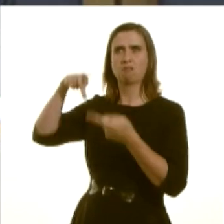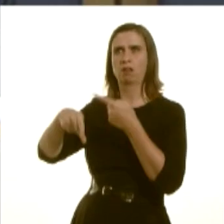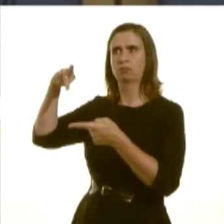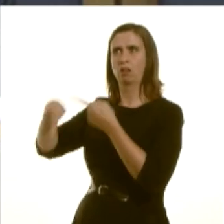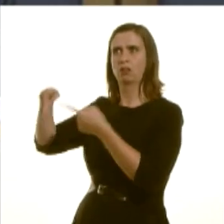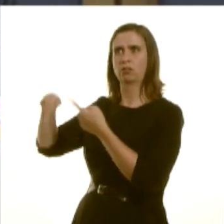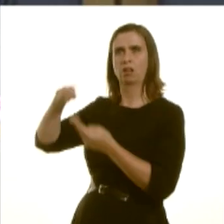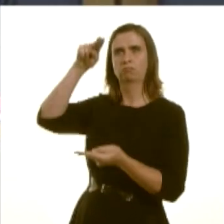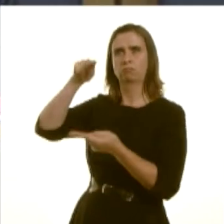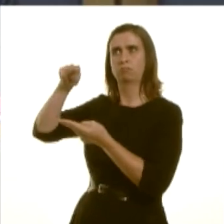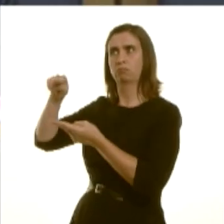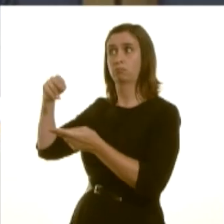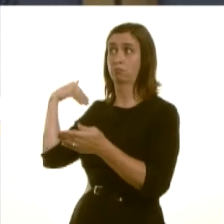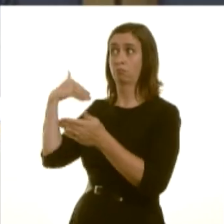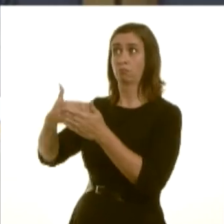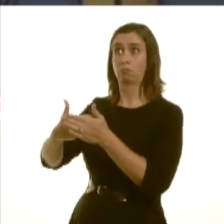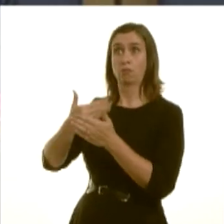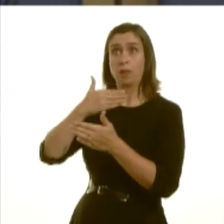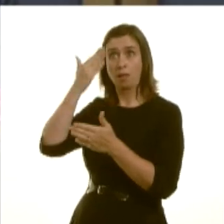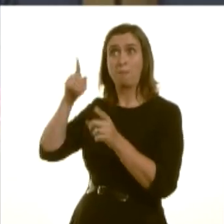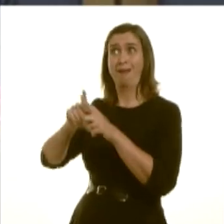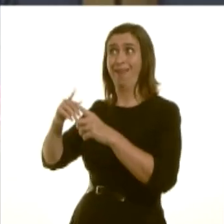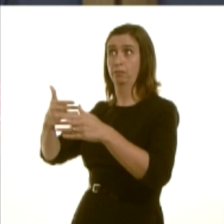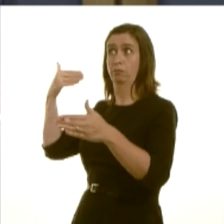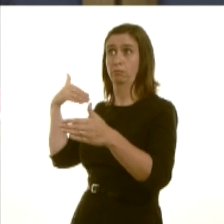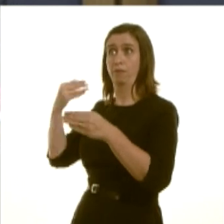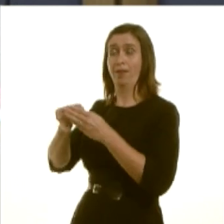ar brentisiaethau yw na fydd, yn y Canolbarth a’r Gorllewin, o bosibl, prentisiaid newydd